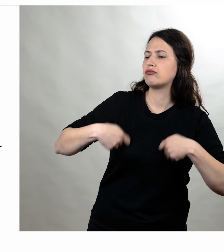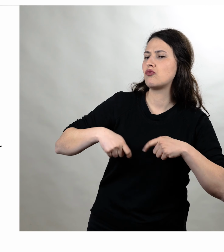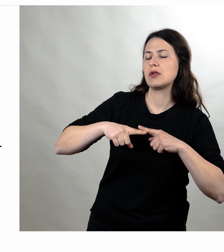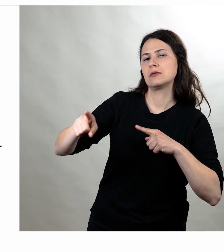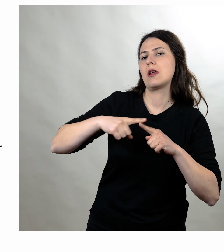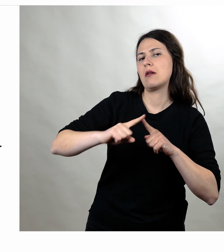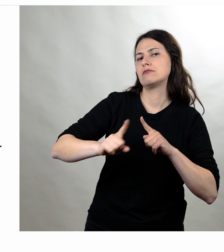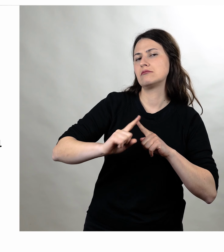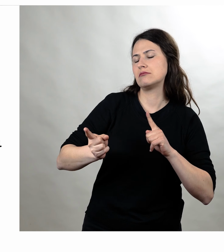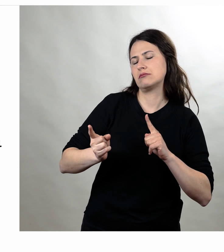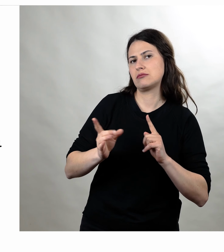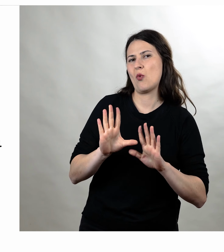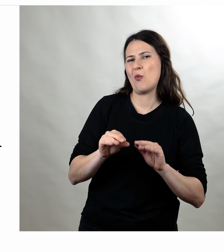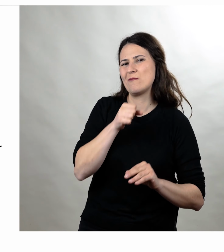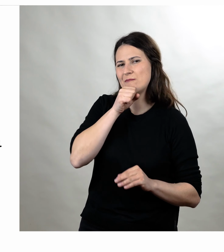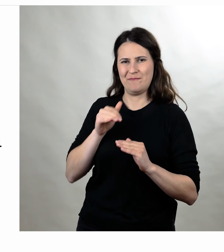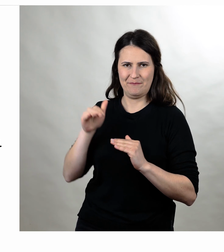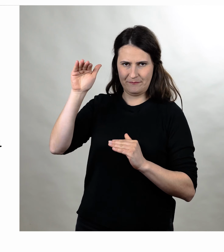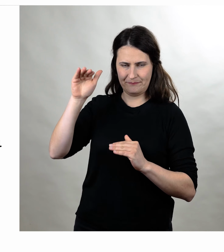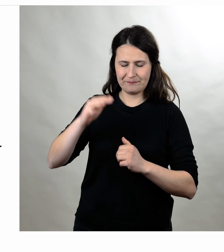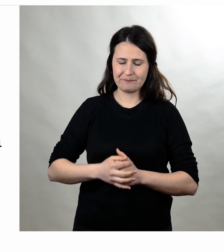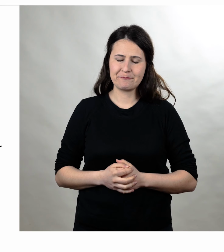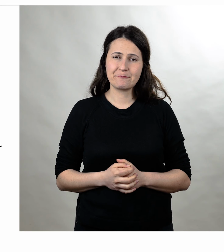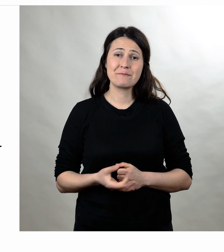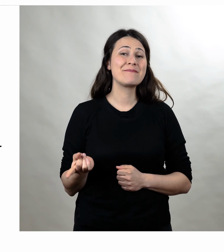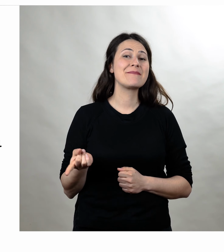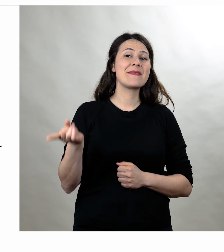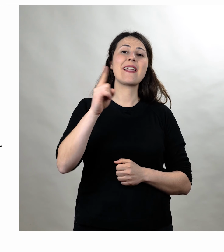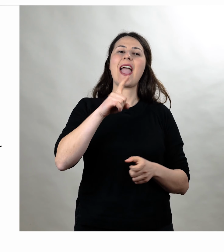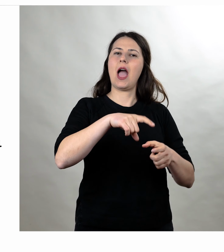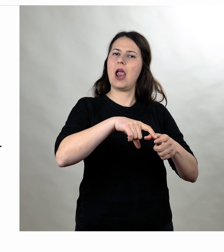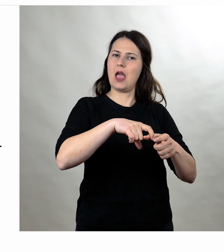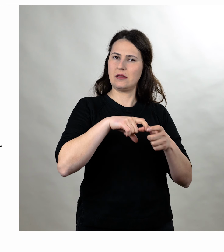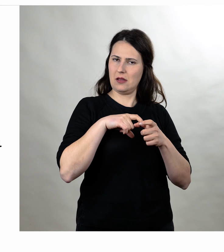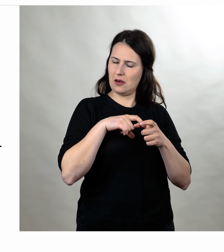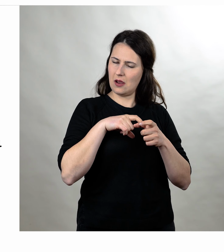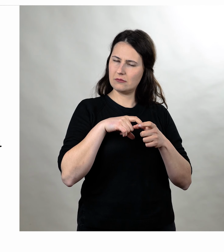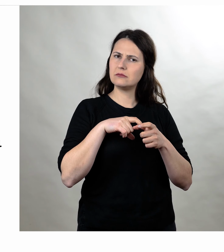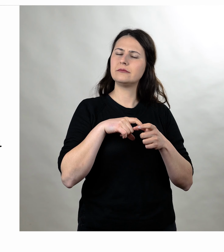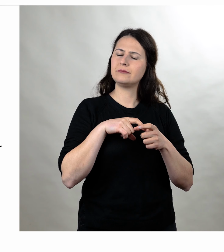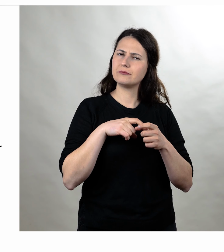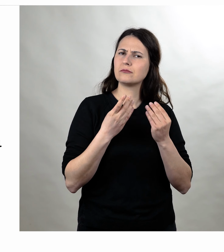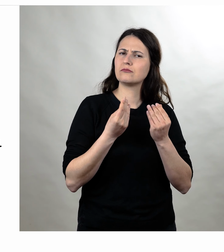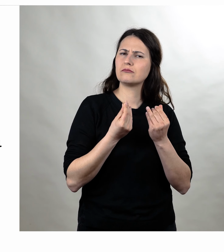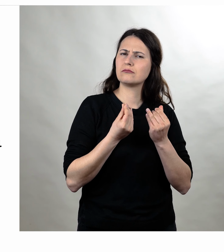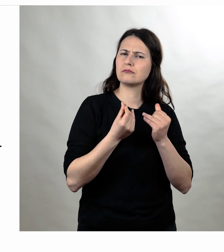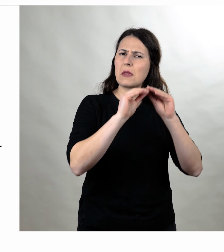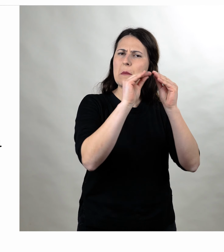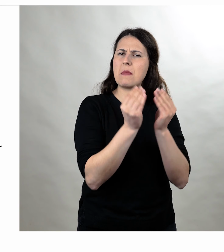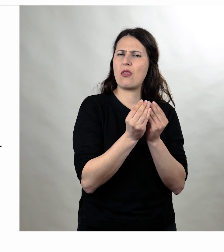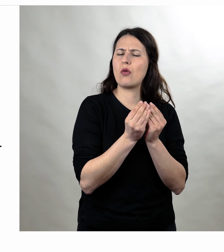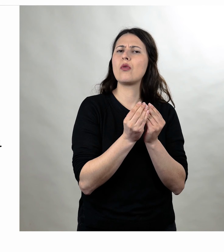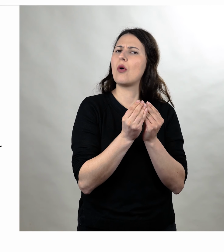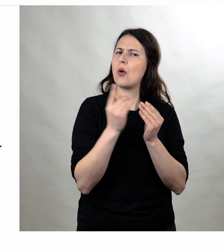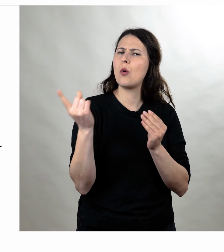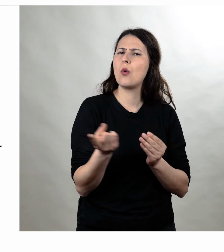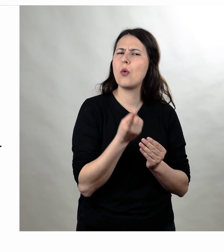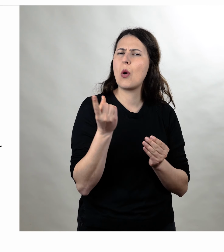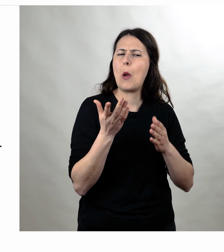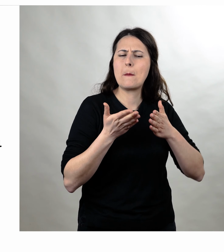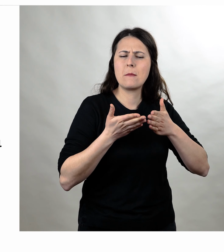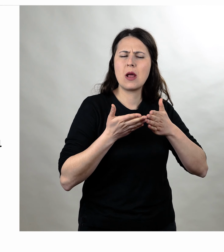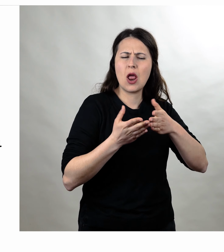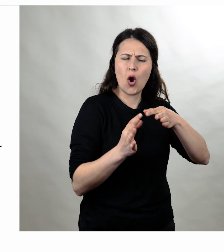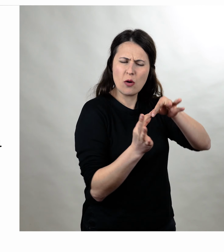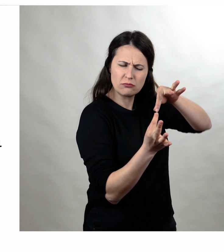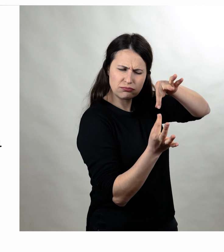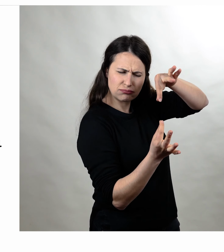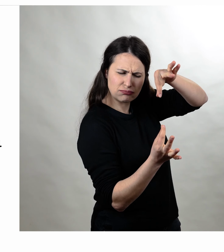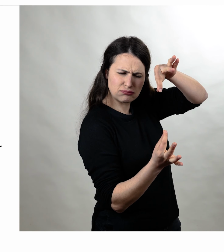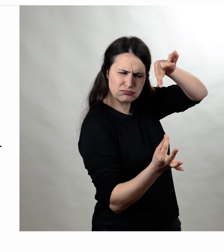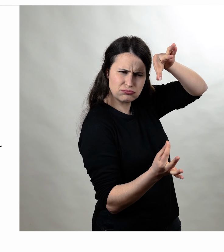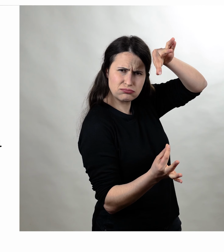Μια άλλη εταιρεία χρησιμοποιεί μόνο πλοία με μεγάλο ύψος.